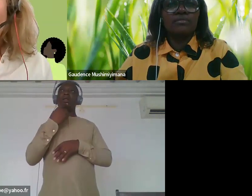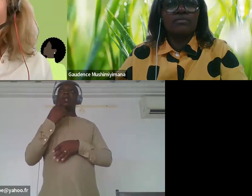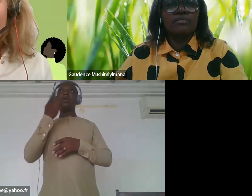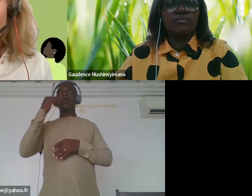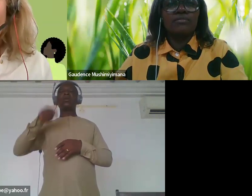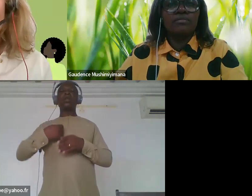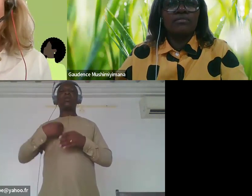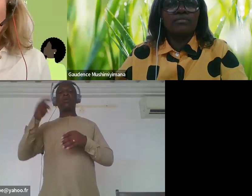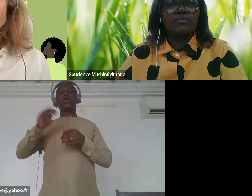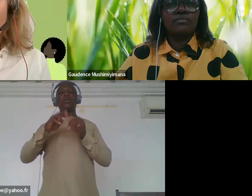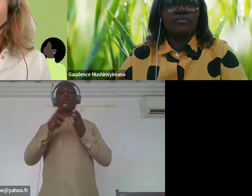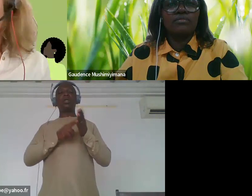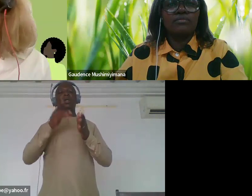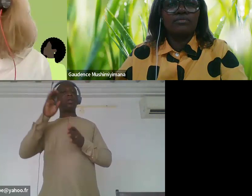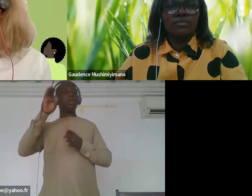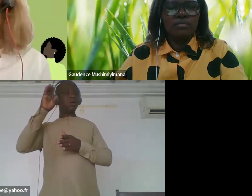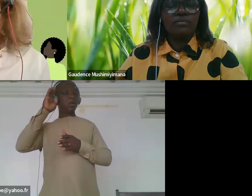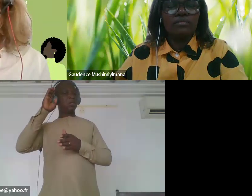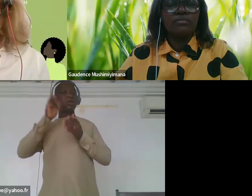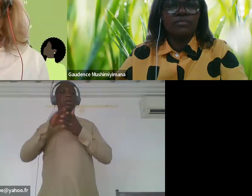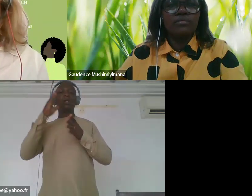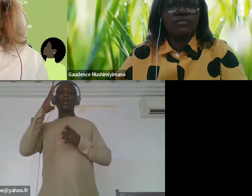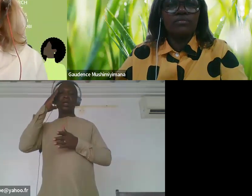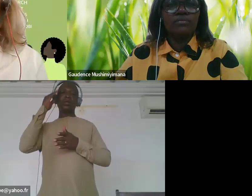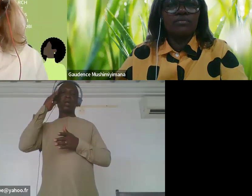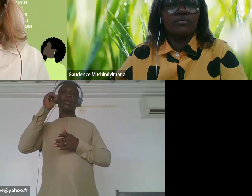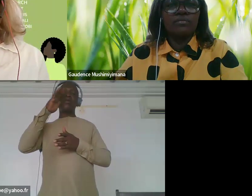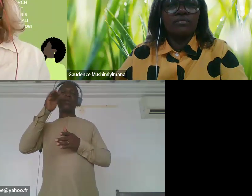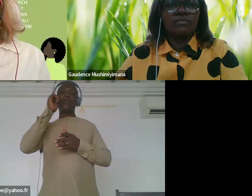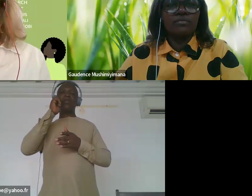et d'entendre de ces expériences des femmes et filles handicapées tu voudra